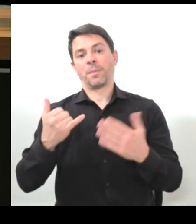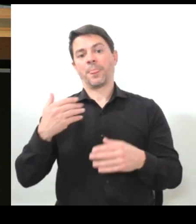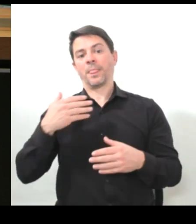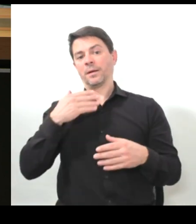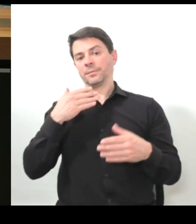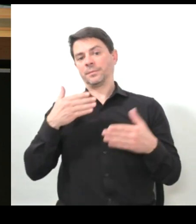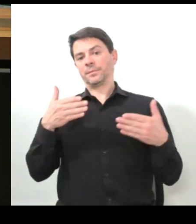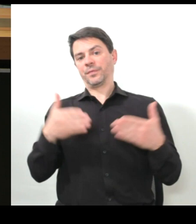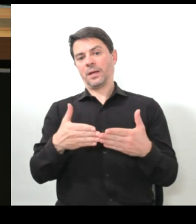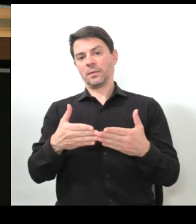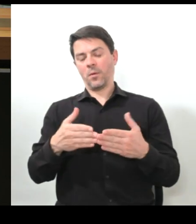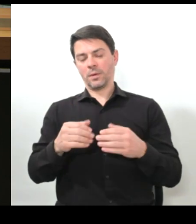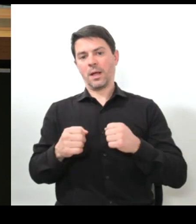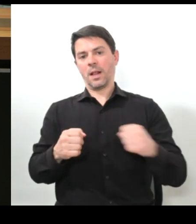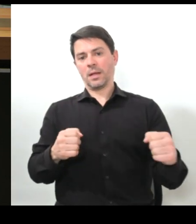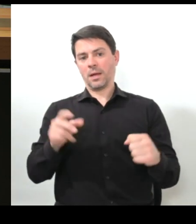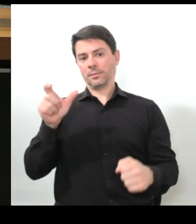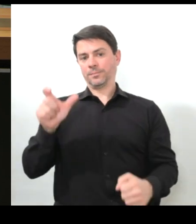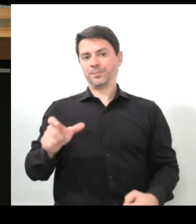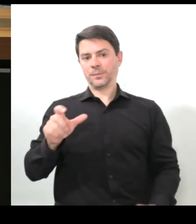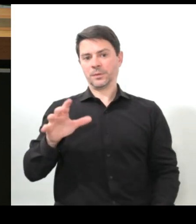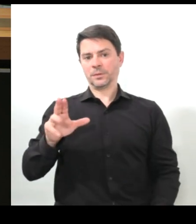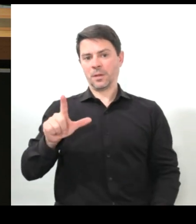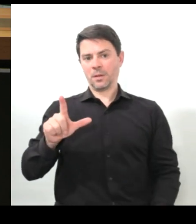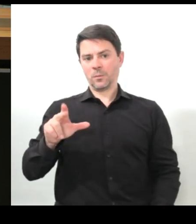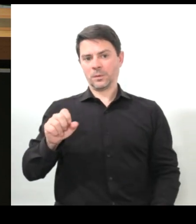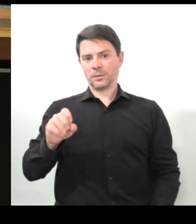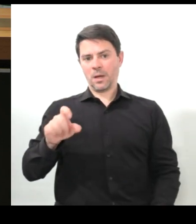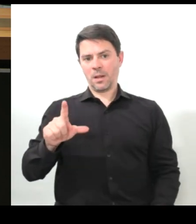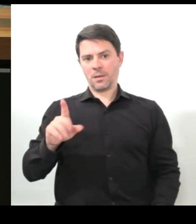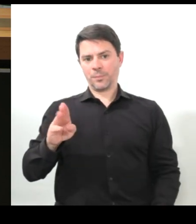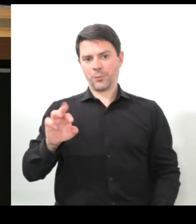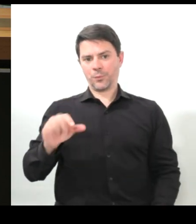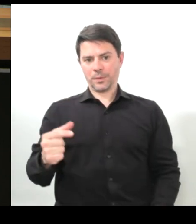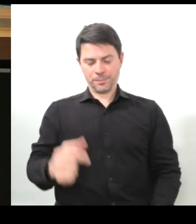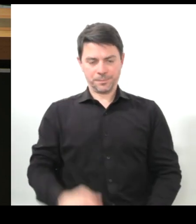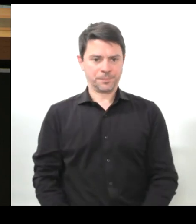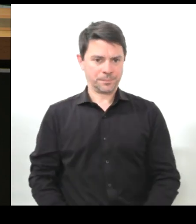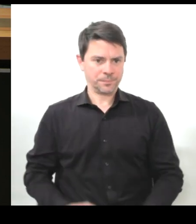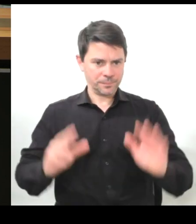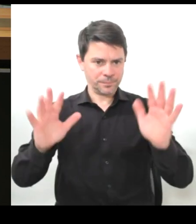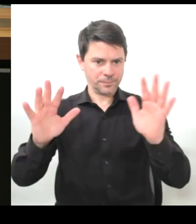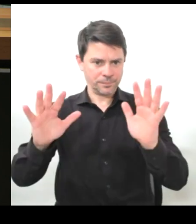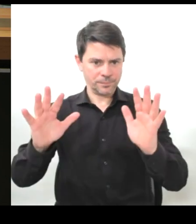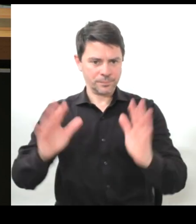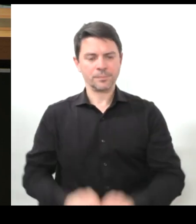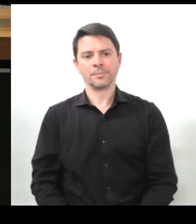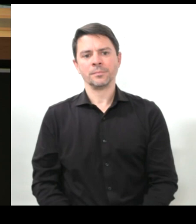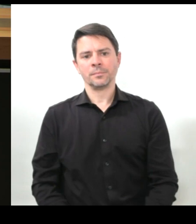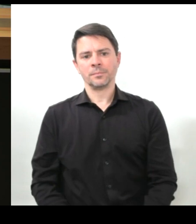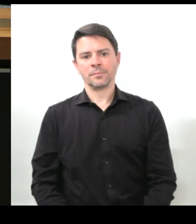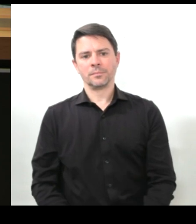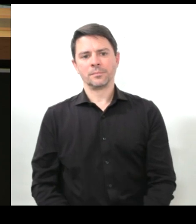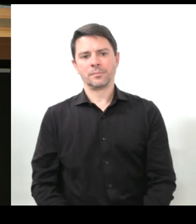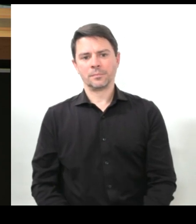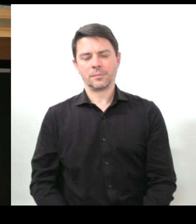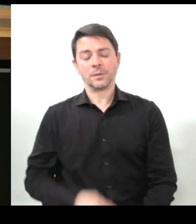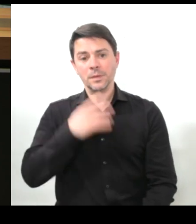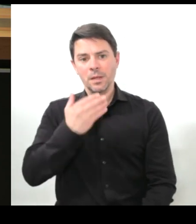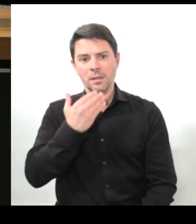lässt sich natürlich der Vorschlag und die Rekurrierung auf den Brief ihres Landesvorsitzenden an die anderen Landesvorsitzenden der hier vertretenen Parteien